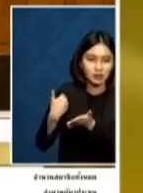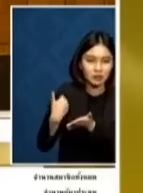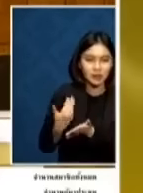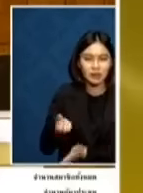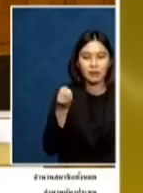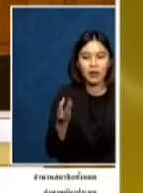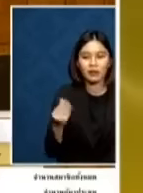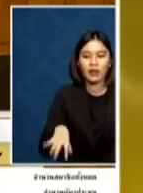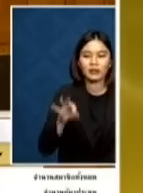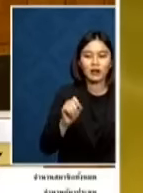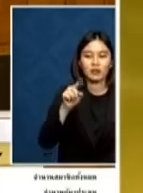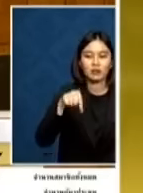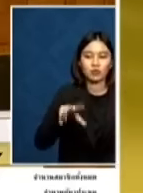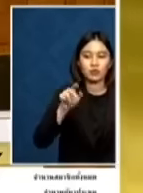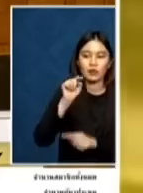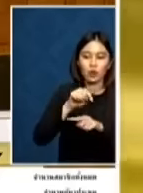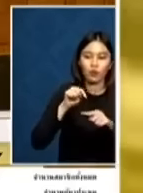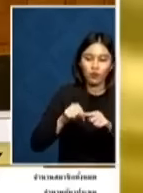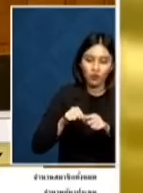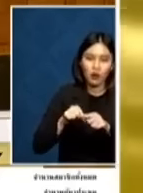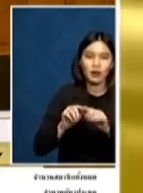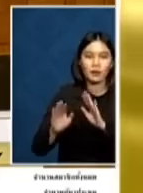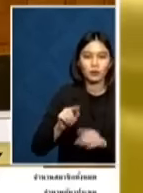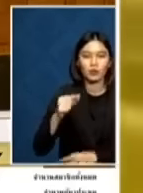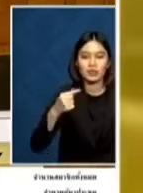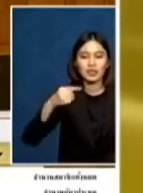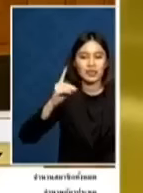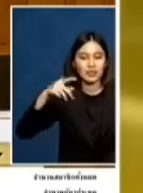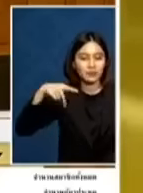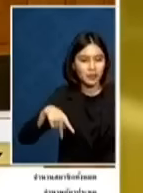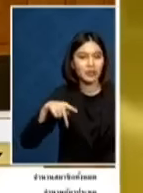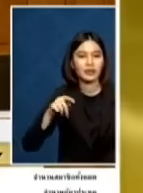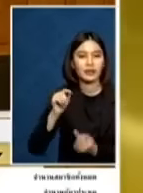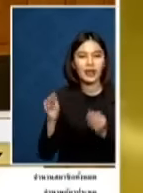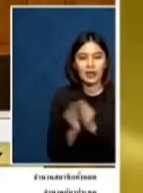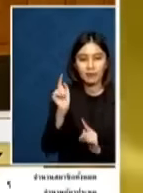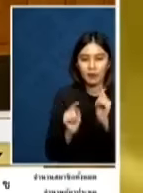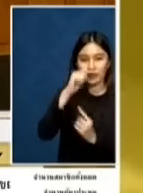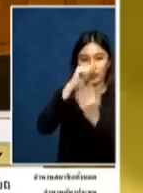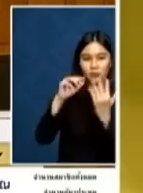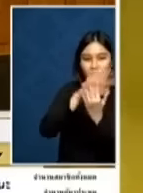ลองติดตามดูนะครับในวันนี้นะฮะสำหรับตลาด หุ้นนะครับใช่เมื่อวานนี้นะครับทางด้าน